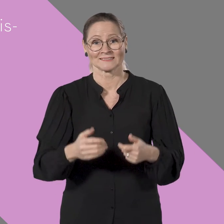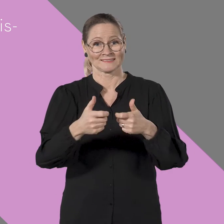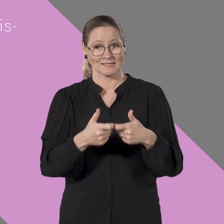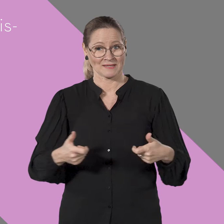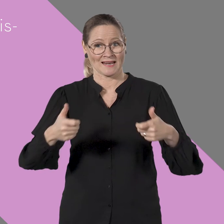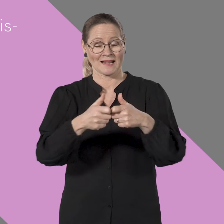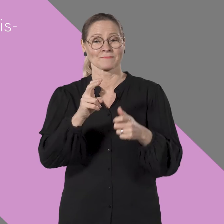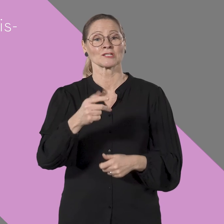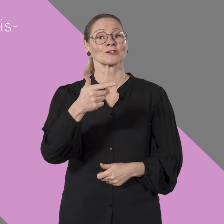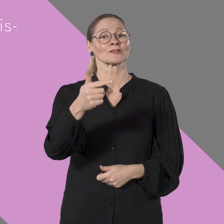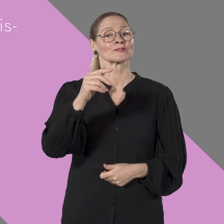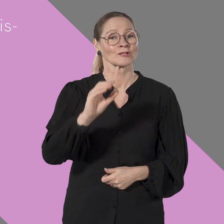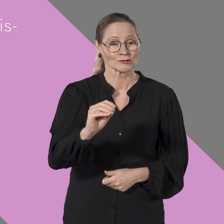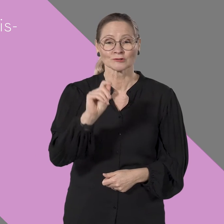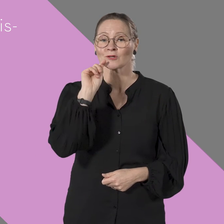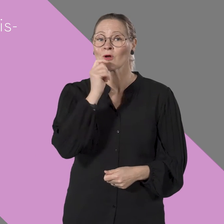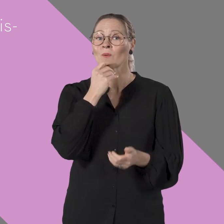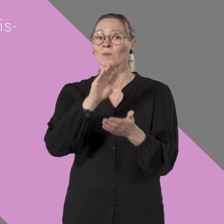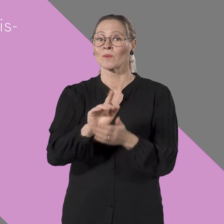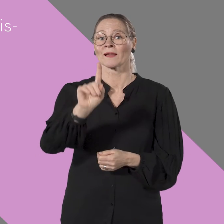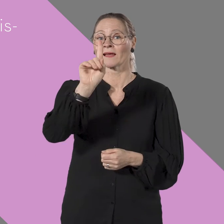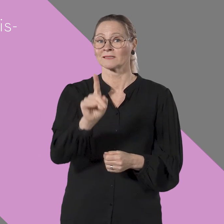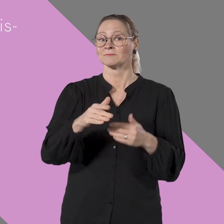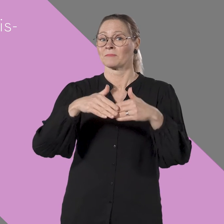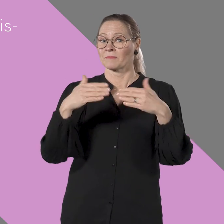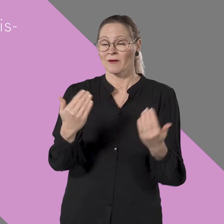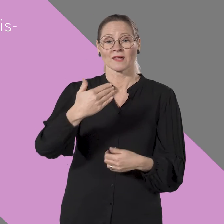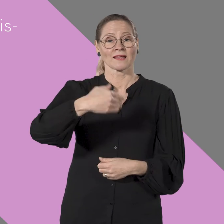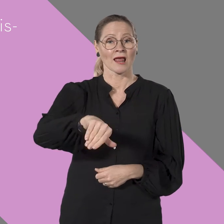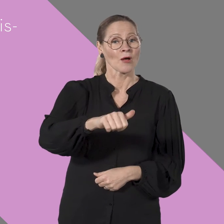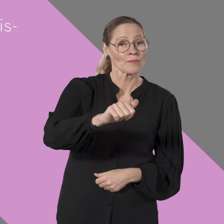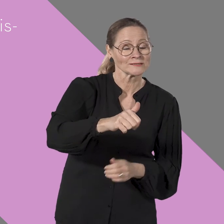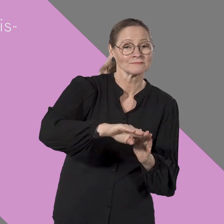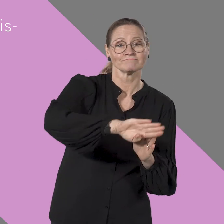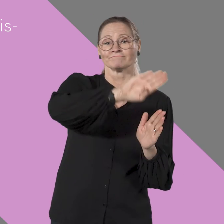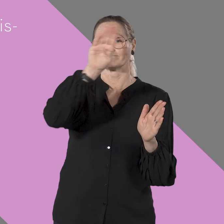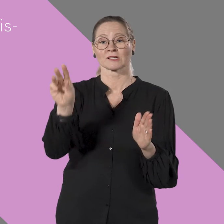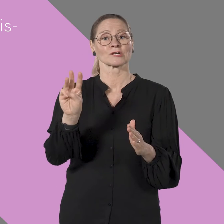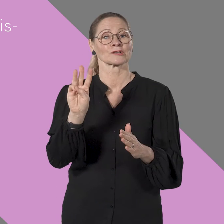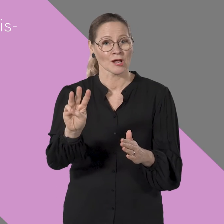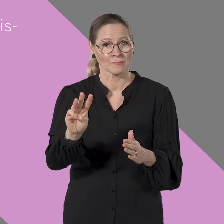Seminaari järjestetään torstaina 1.12 kello 9–15 -